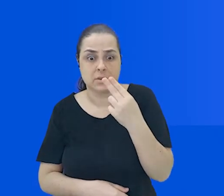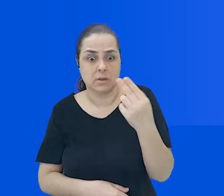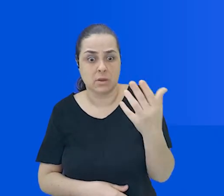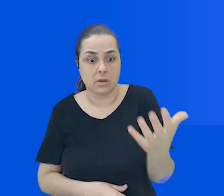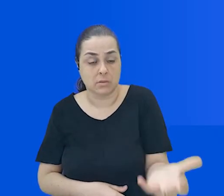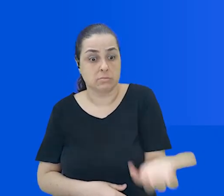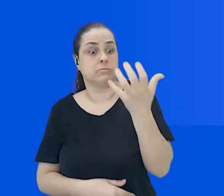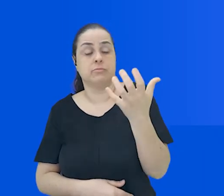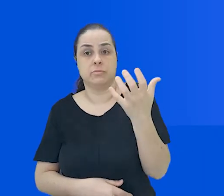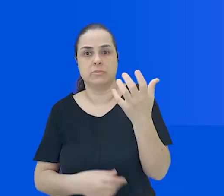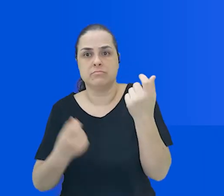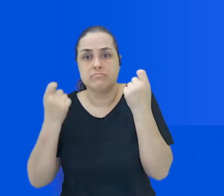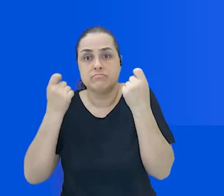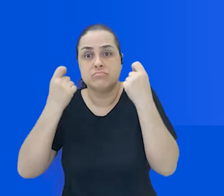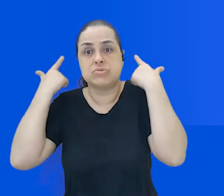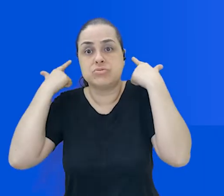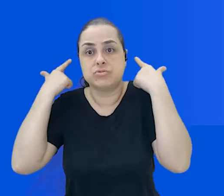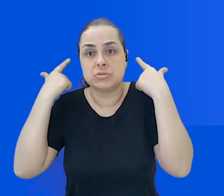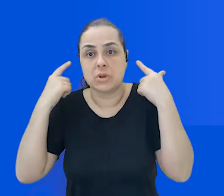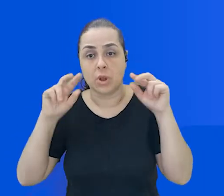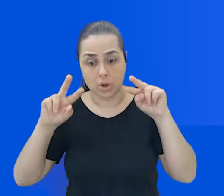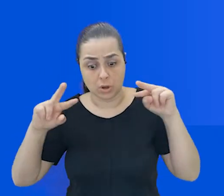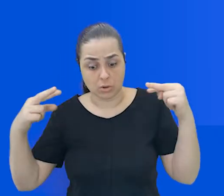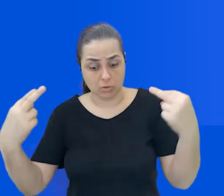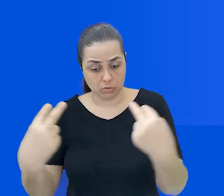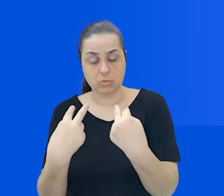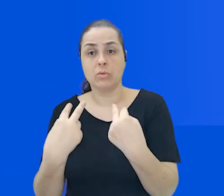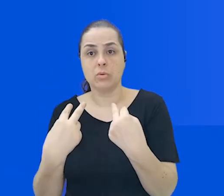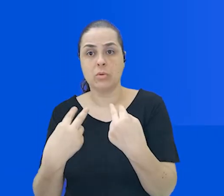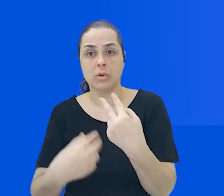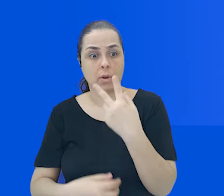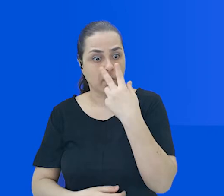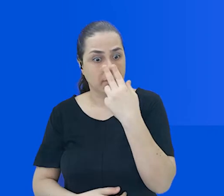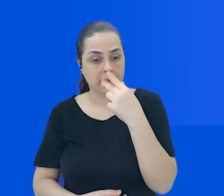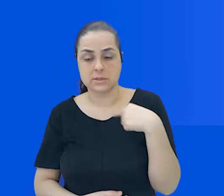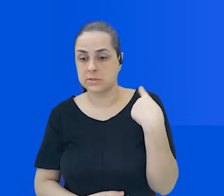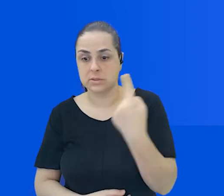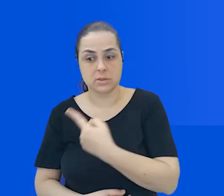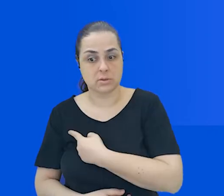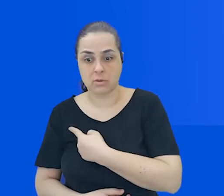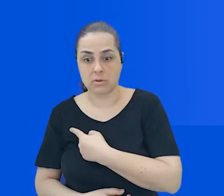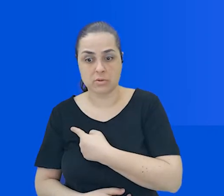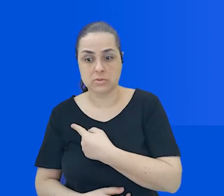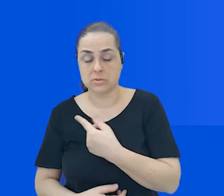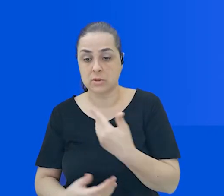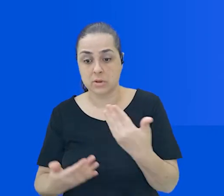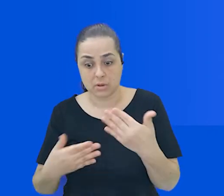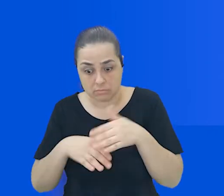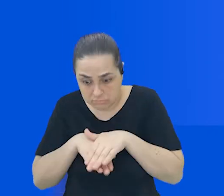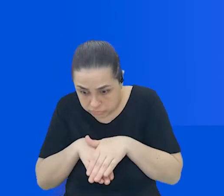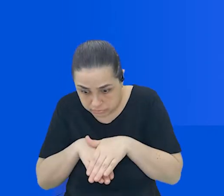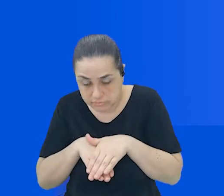em auto conhecimento e olhar para a gente como a gente fica rendido. E o impacto que tem isso nas emoções.